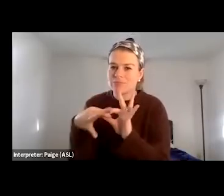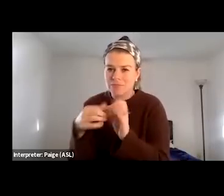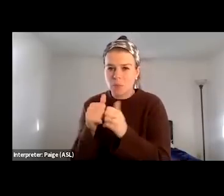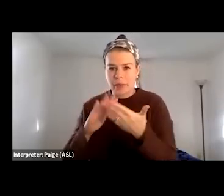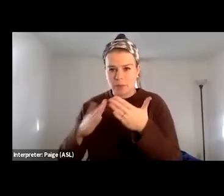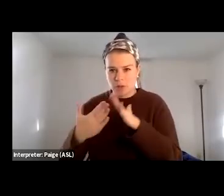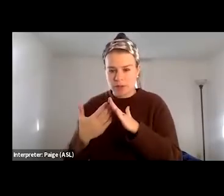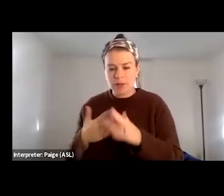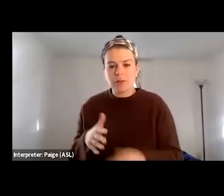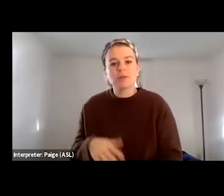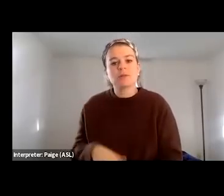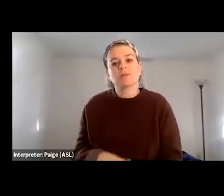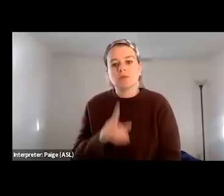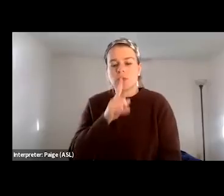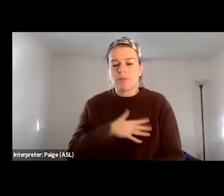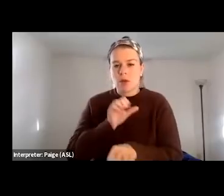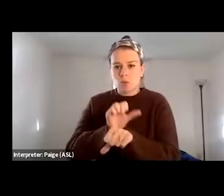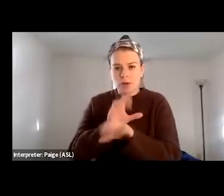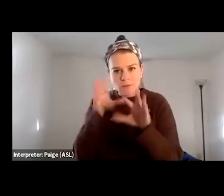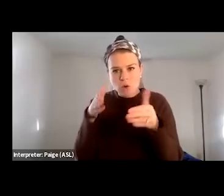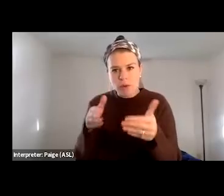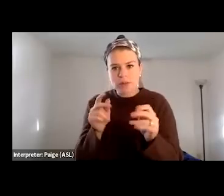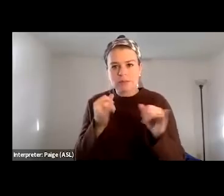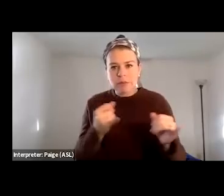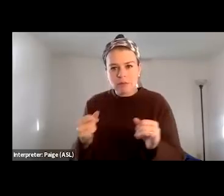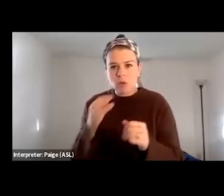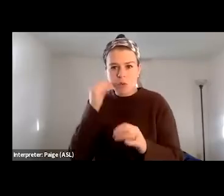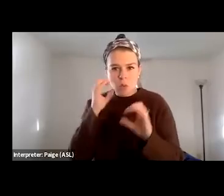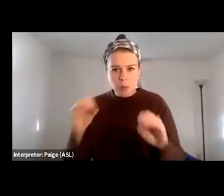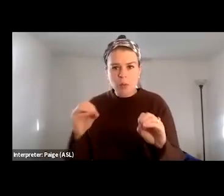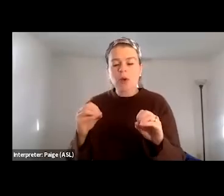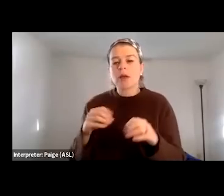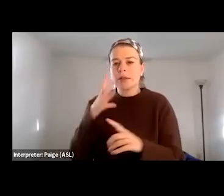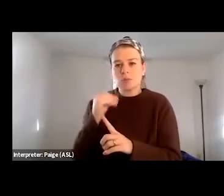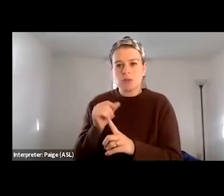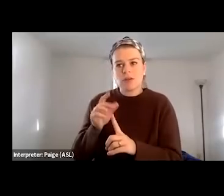con trastornos mentales graves y personas con experiencias de sinhogarismo estén completamente inmersos y participativos en sus comunidades